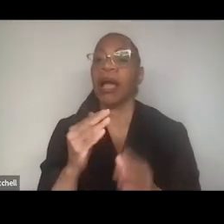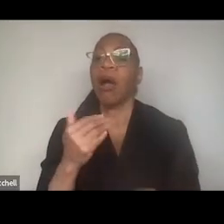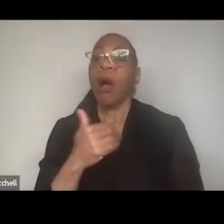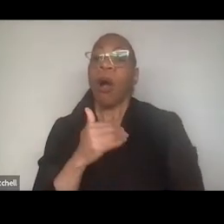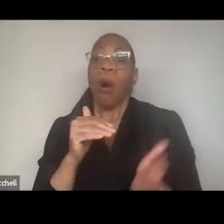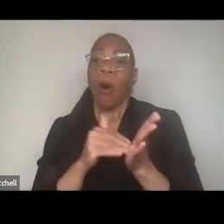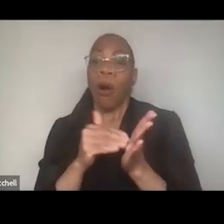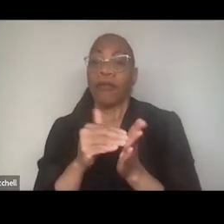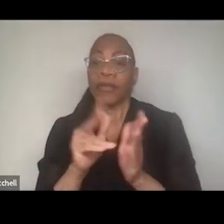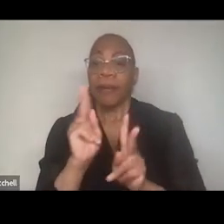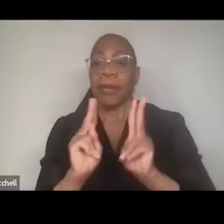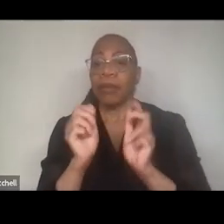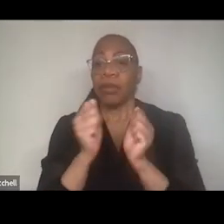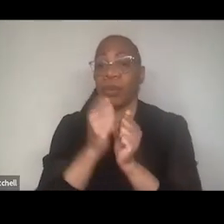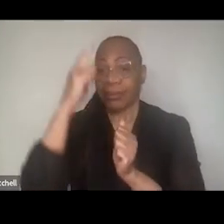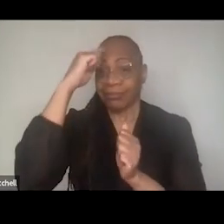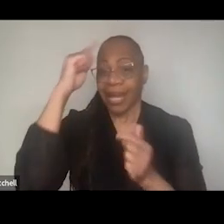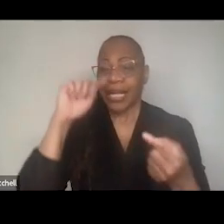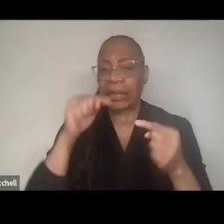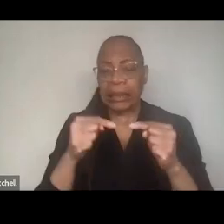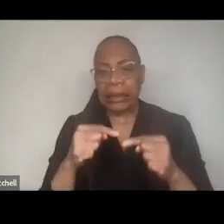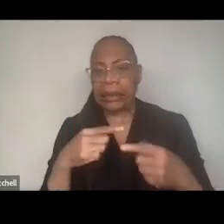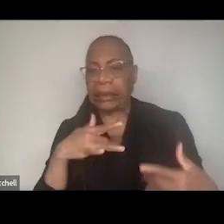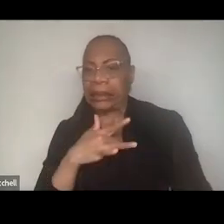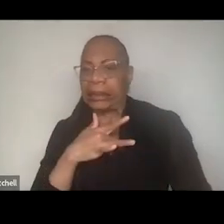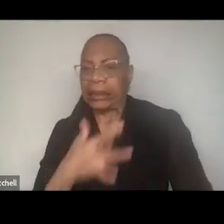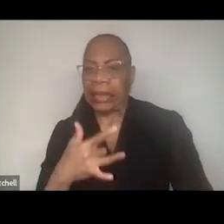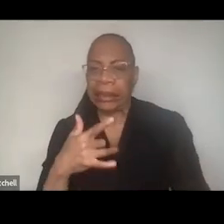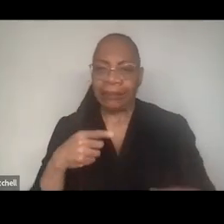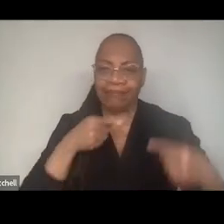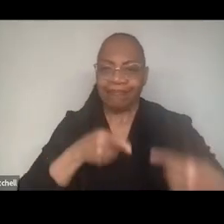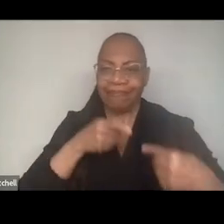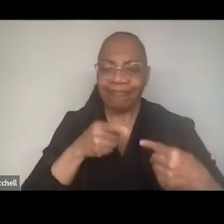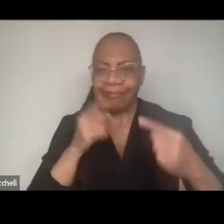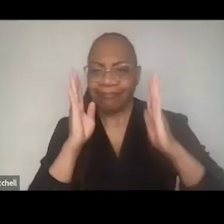tienen dificultades con la atención, sufren una pérdida de memoria a corto plazo,